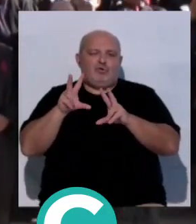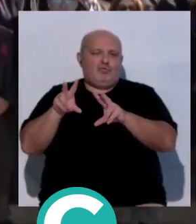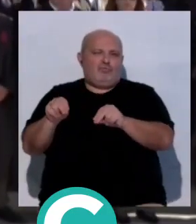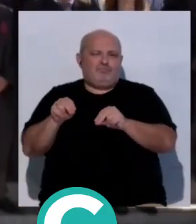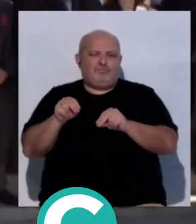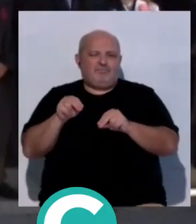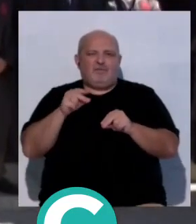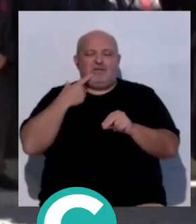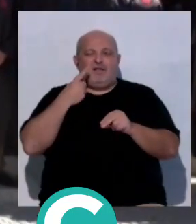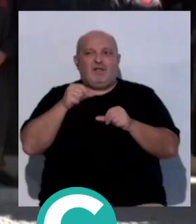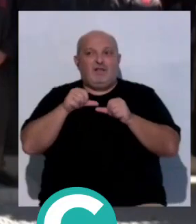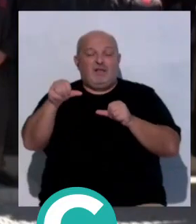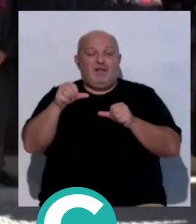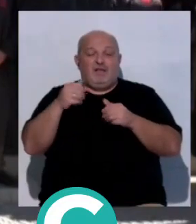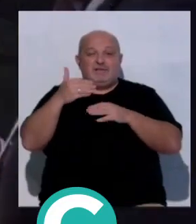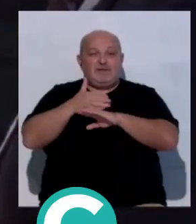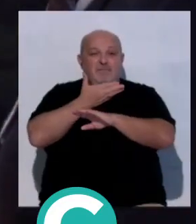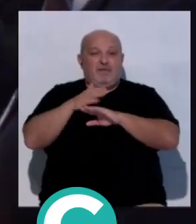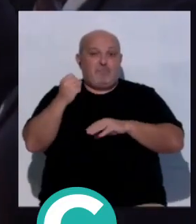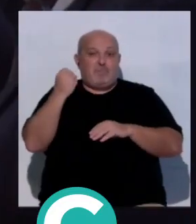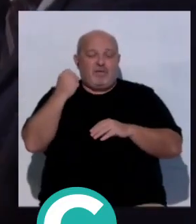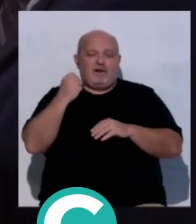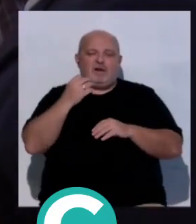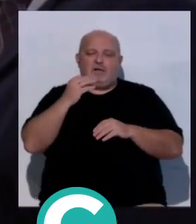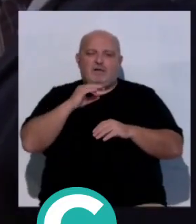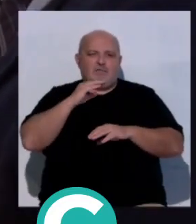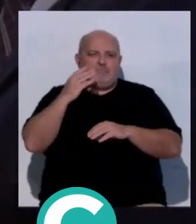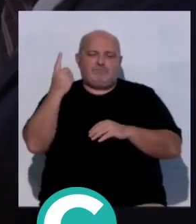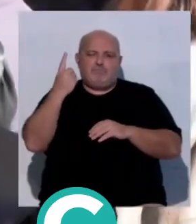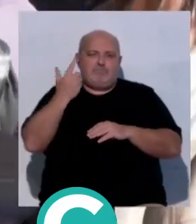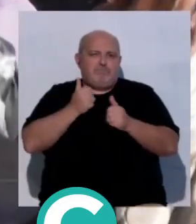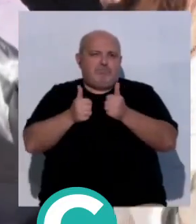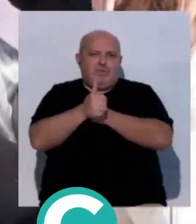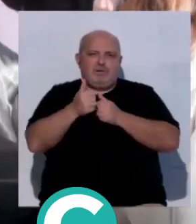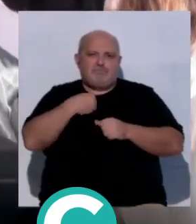ofer y ha apostillado que la separación de poderes es Sagrada en España por supuesto No aceptamos ni